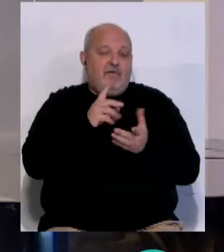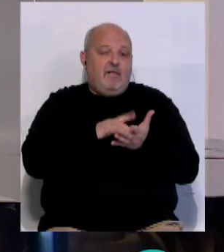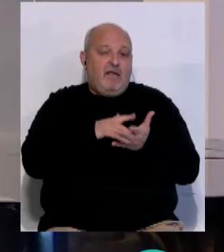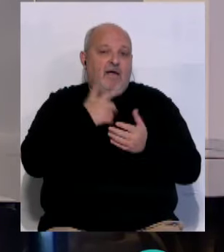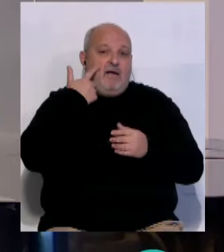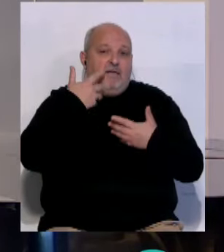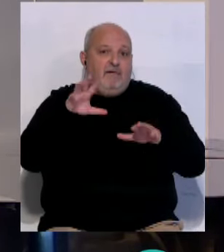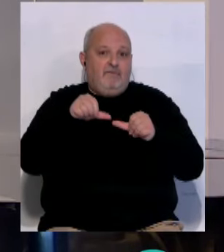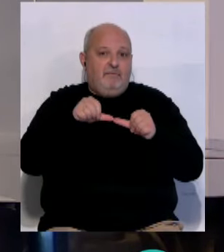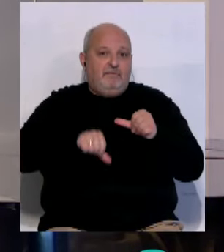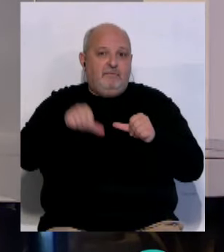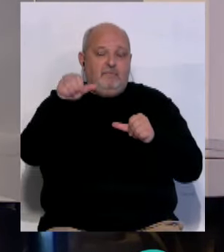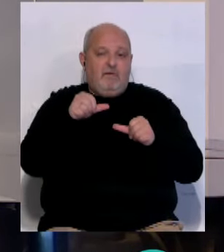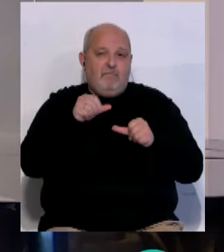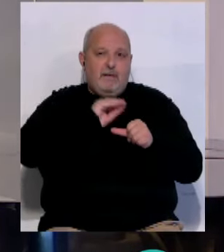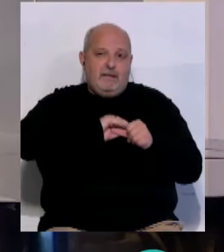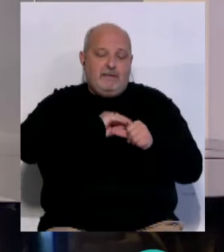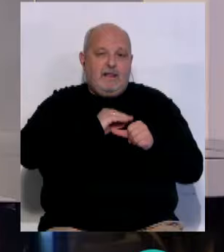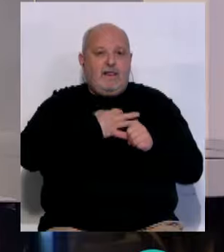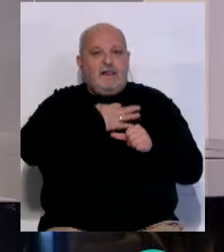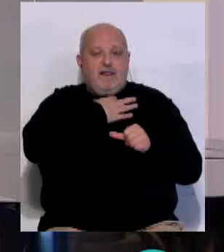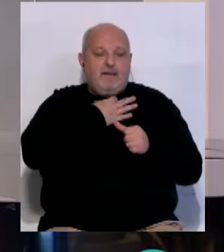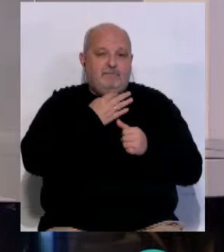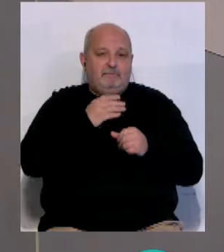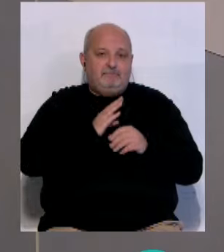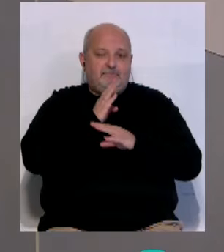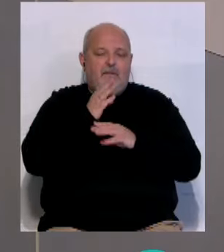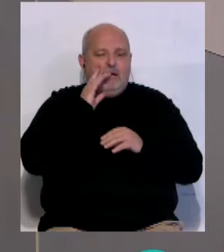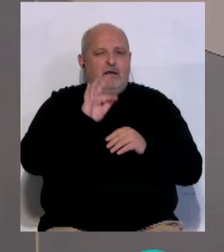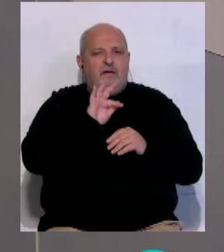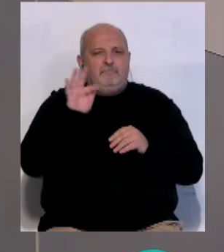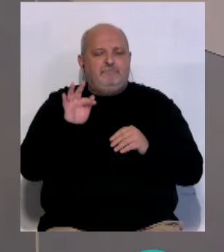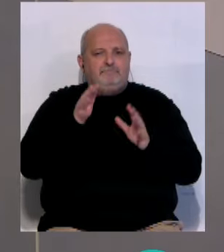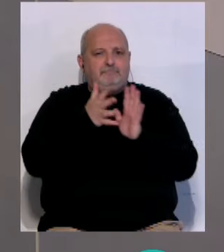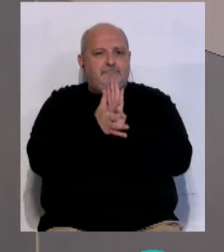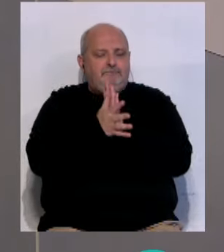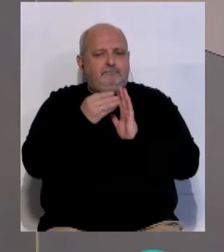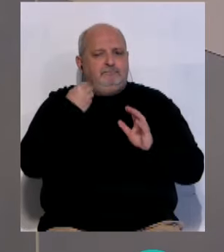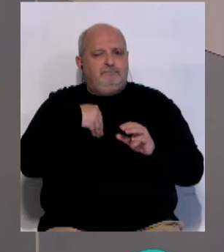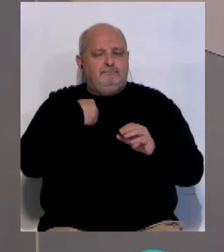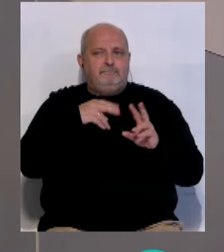vayamos ya con el agua muy muy al cuello a Alaba vamos a comenzar precisamente haciendo un repaso